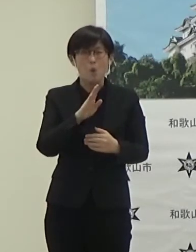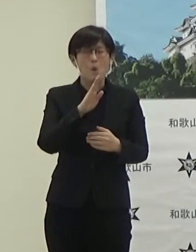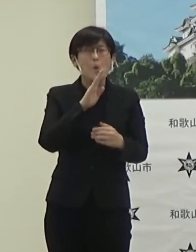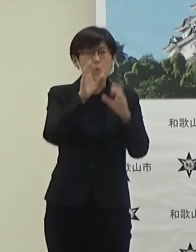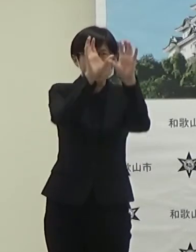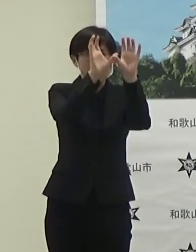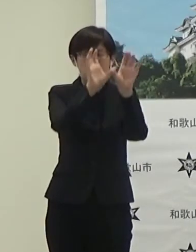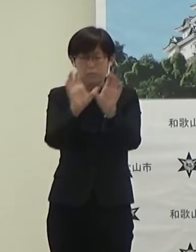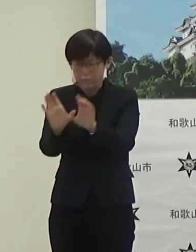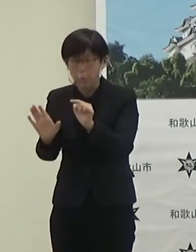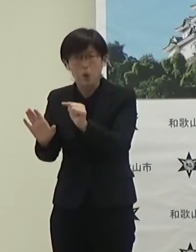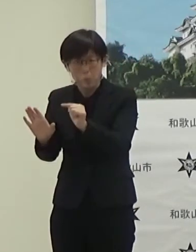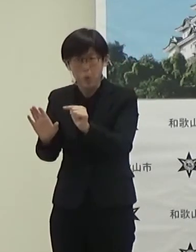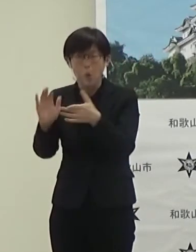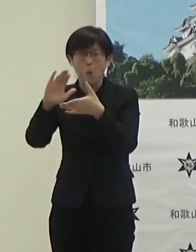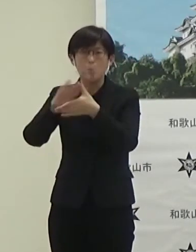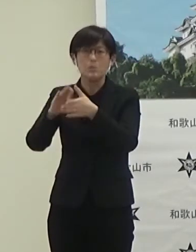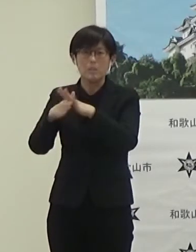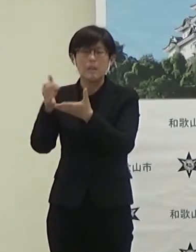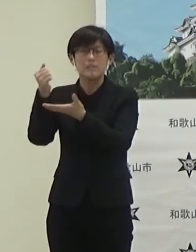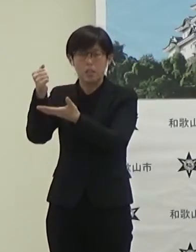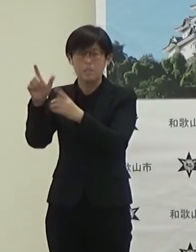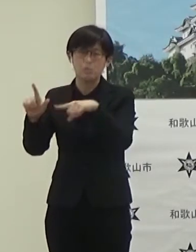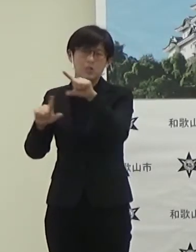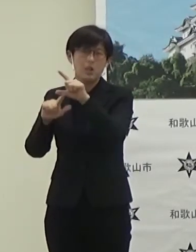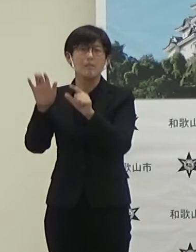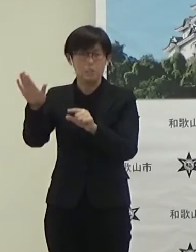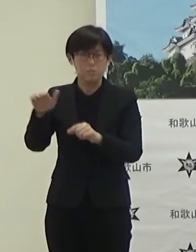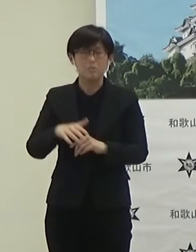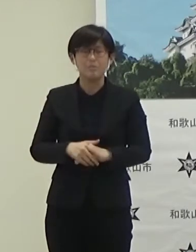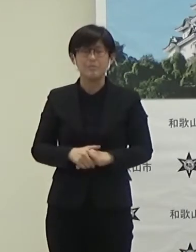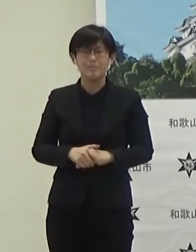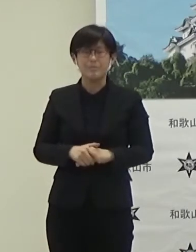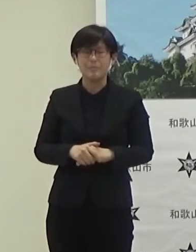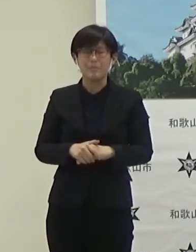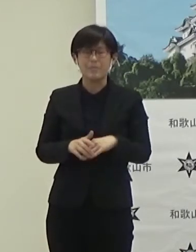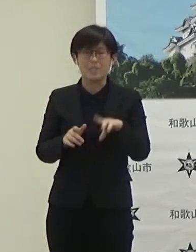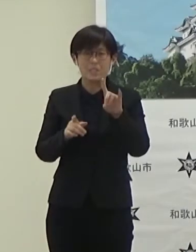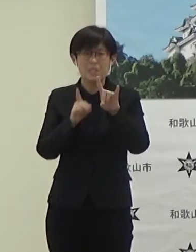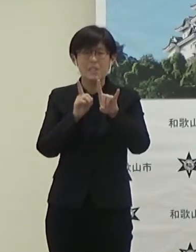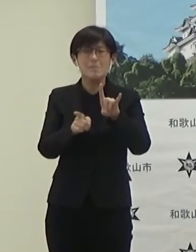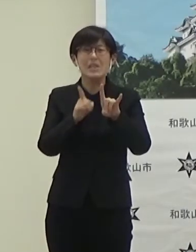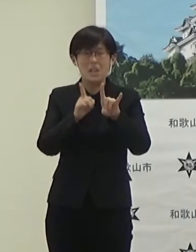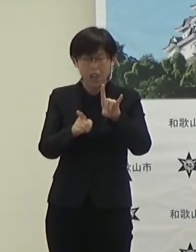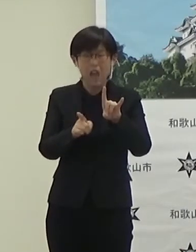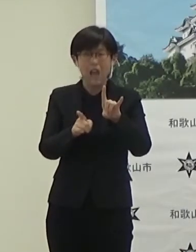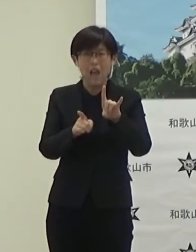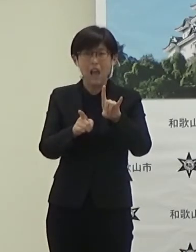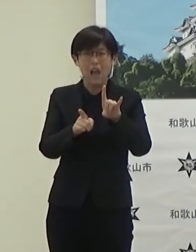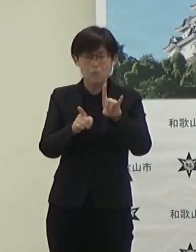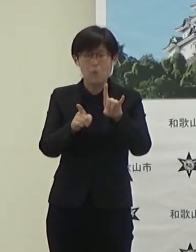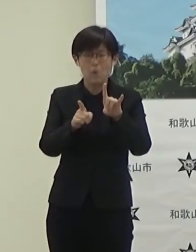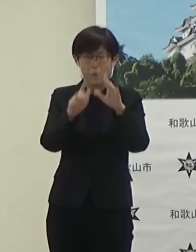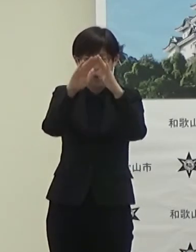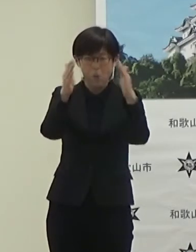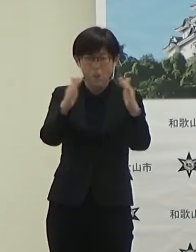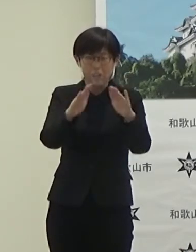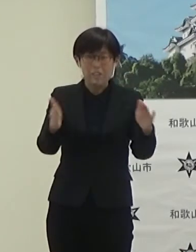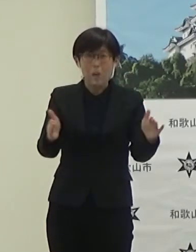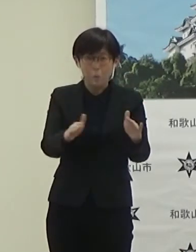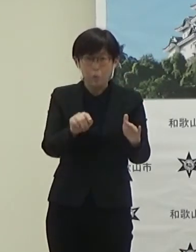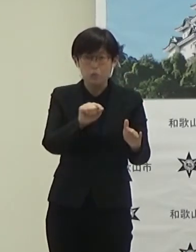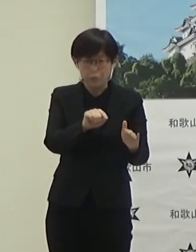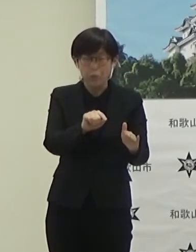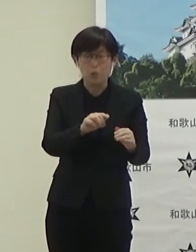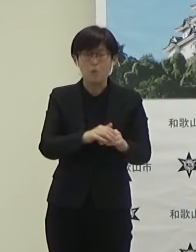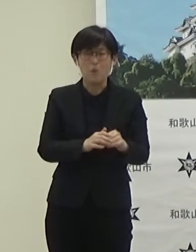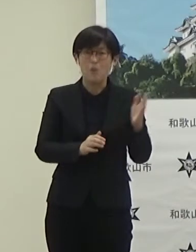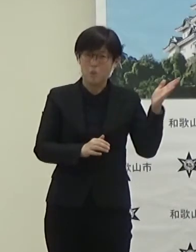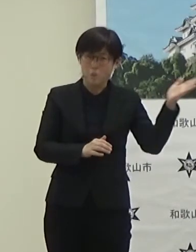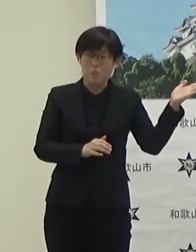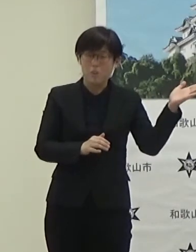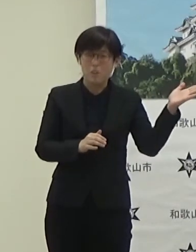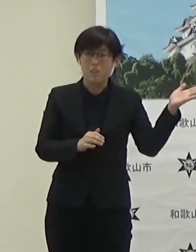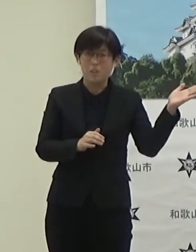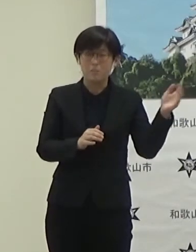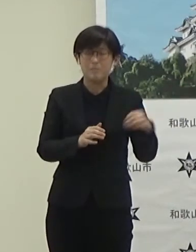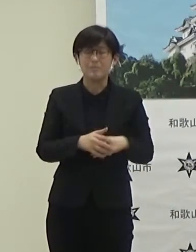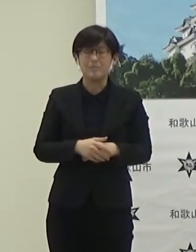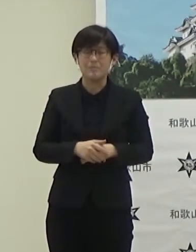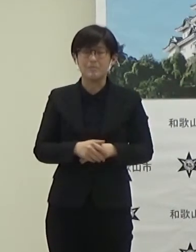紀三井寺の護国院の多宝小塔。それと 加太の常行寺の弁才天十五童子像